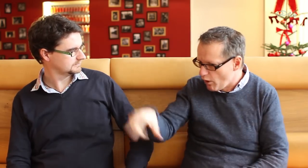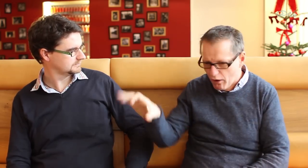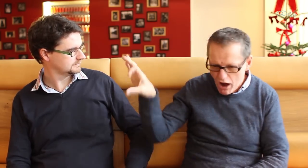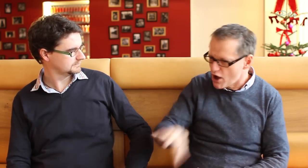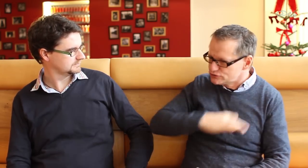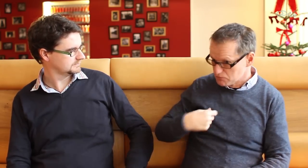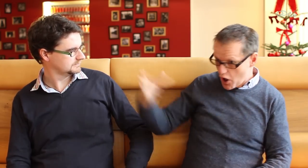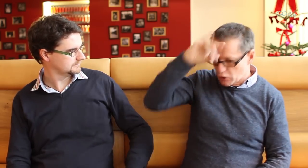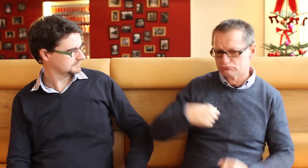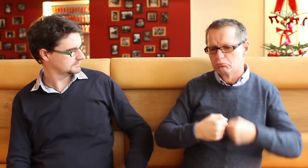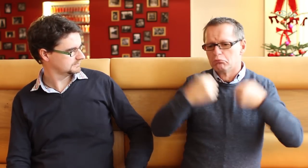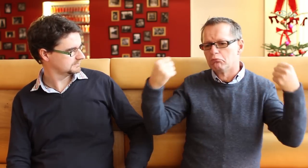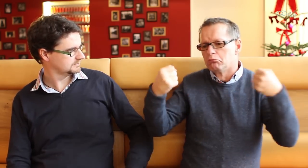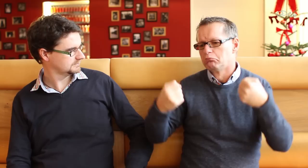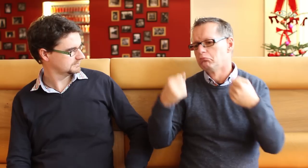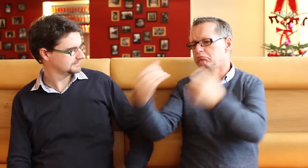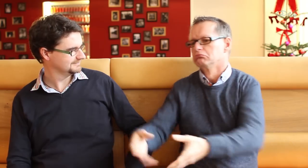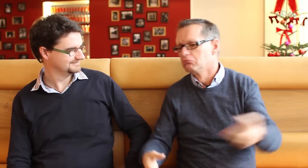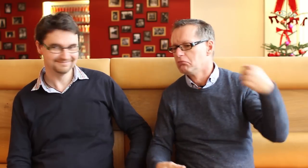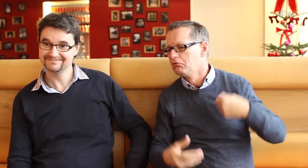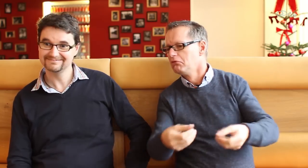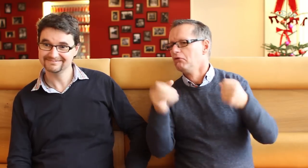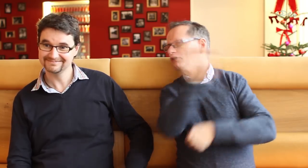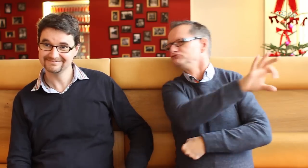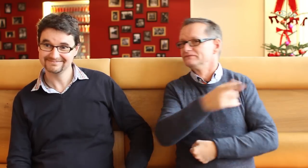Er hat mich nicht auf die Schulter getippt. Der Schaffner ist dann sauer geworden und hat sich aufgeregt über mich, weil ich nicht geantwortet habe.